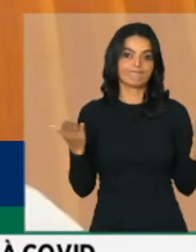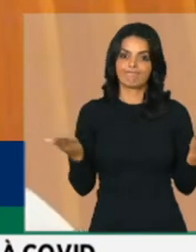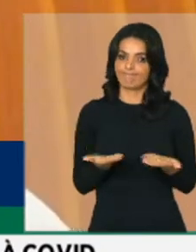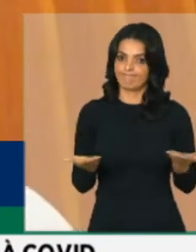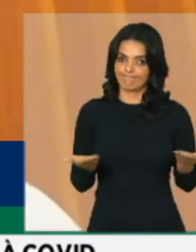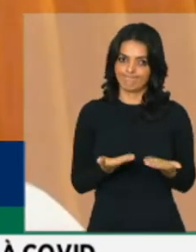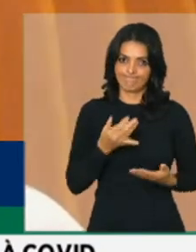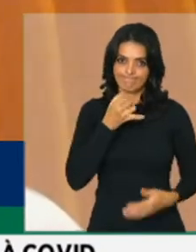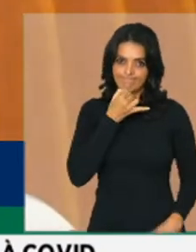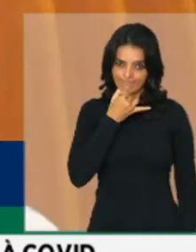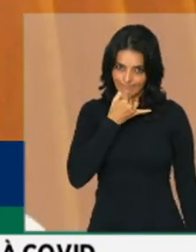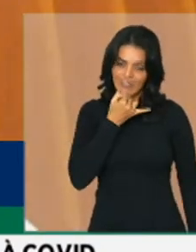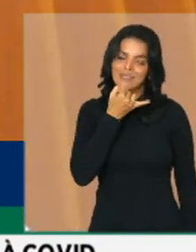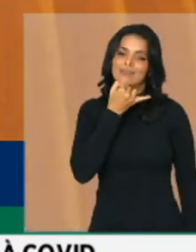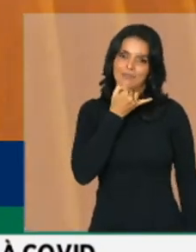MUNDO. PAÍSES COMO CHILE,